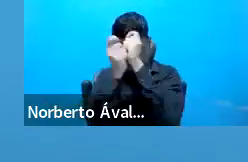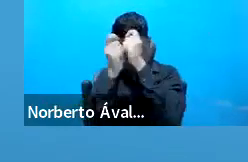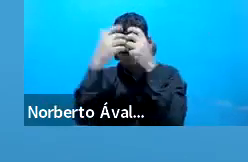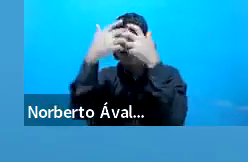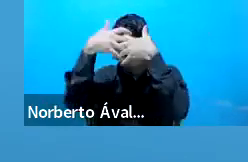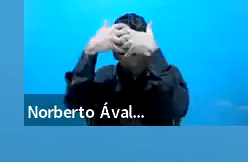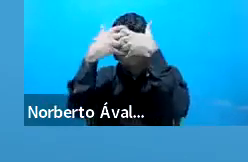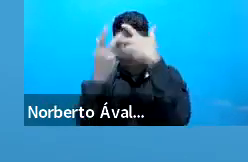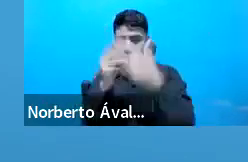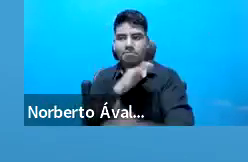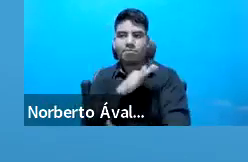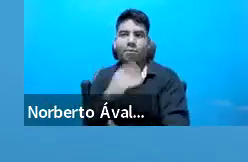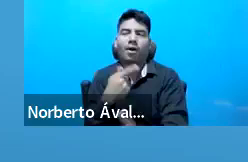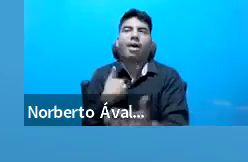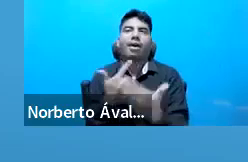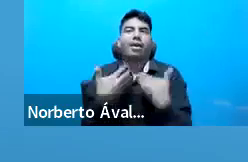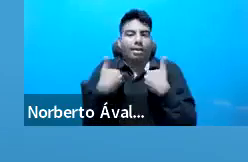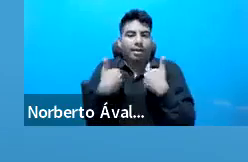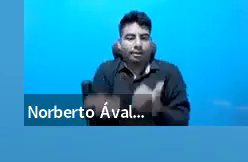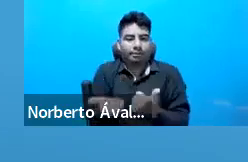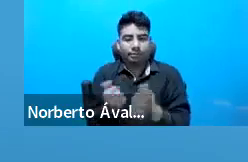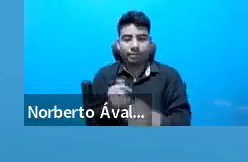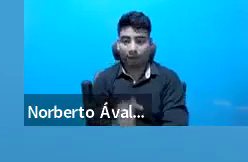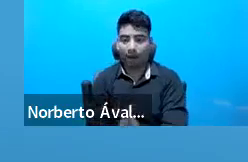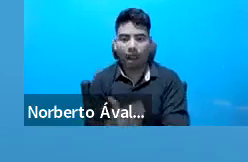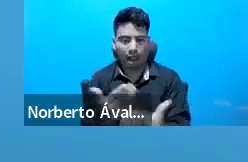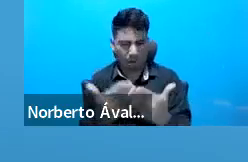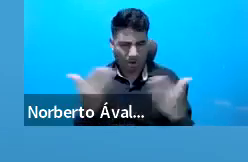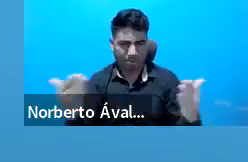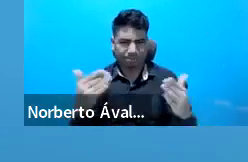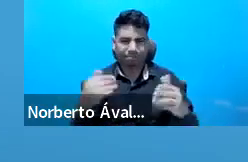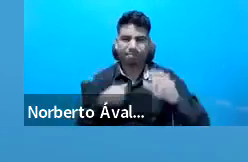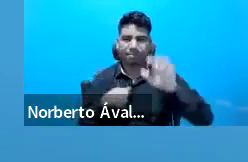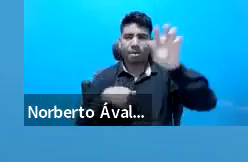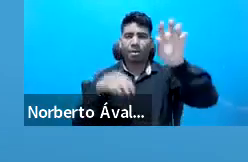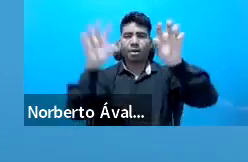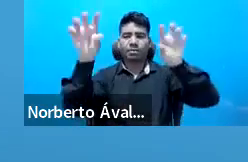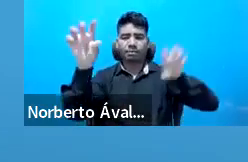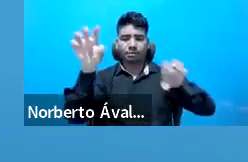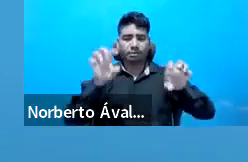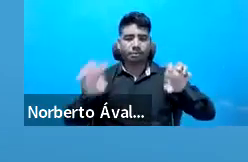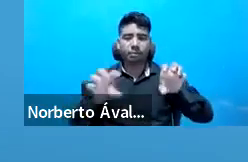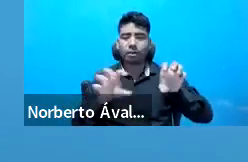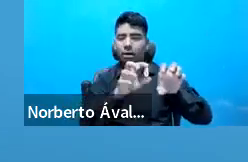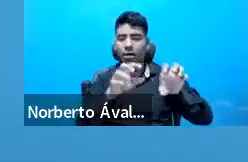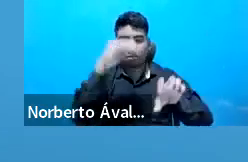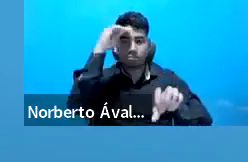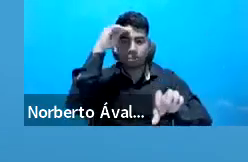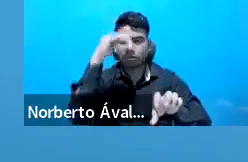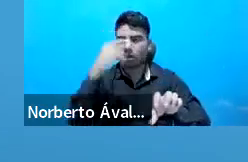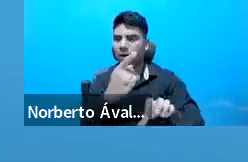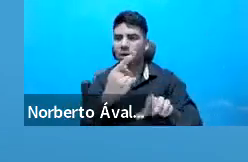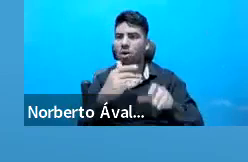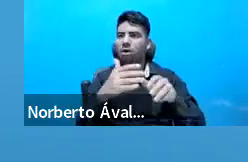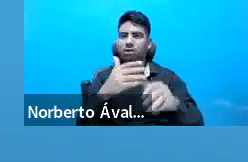aquel lado que la lógica entonces no la teníamos que pensar como como esta como esta idea de que que está en la mente, y que la